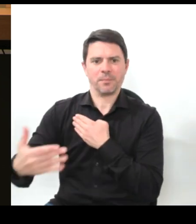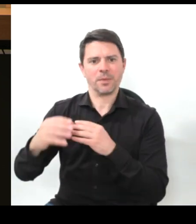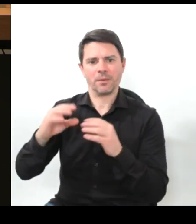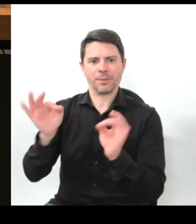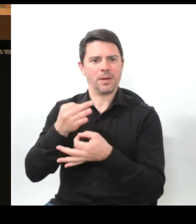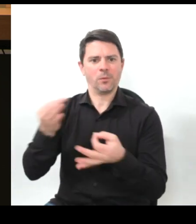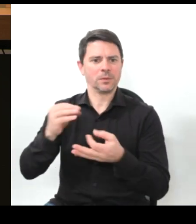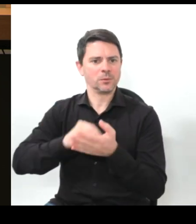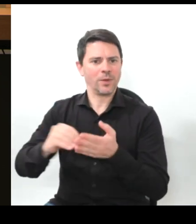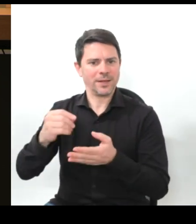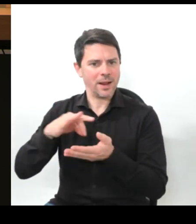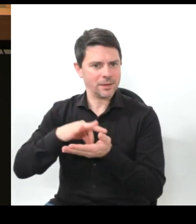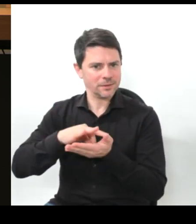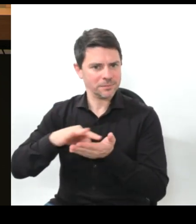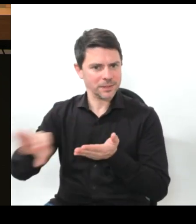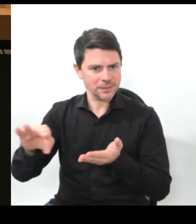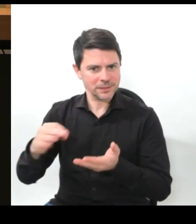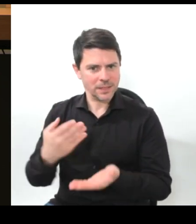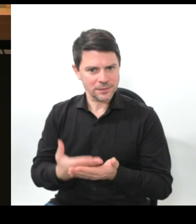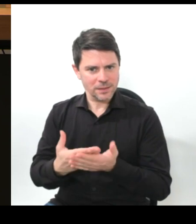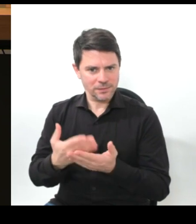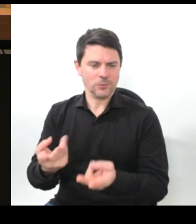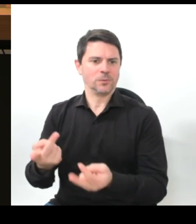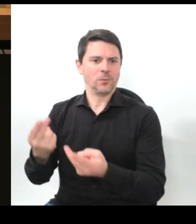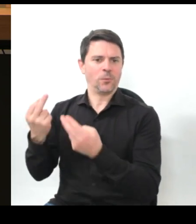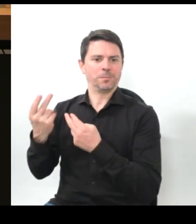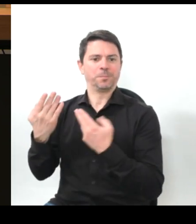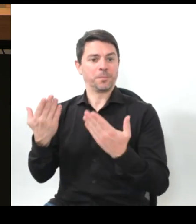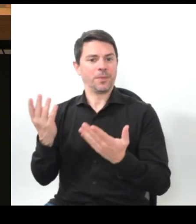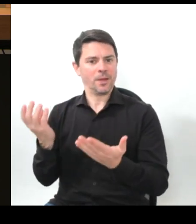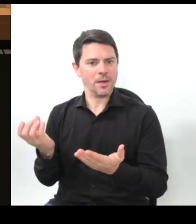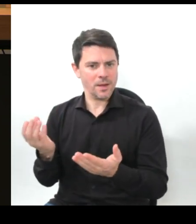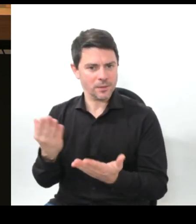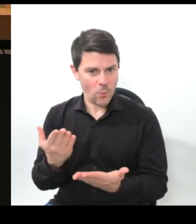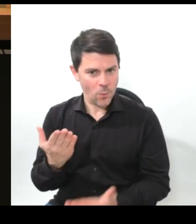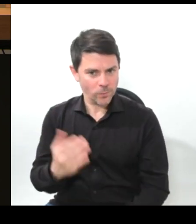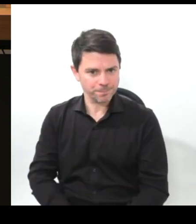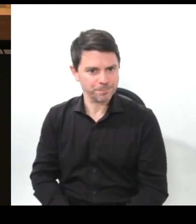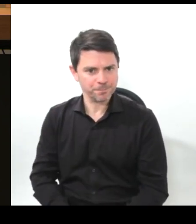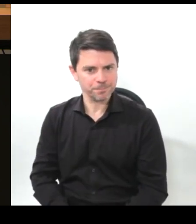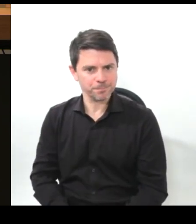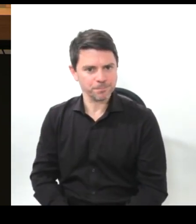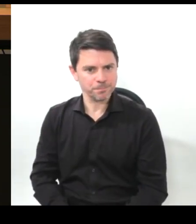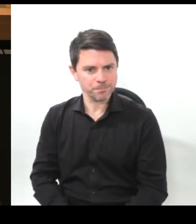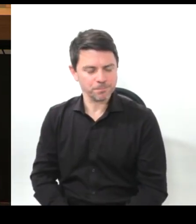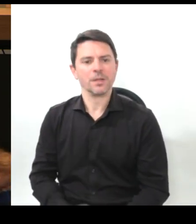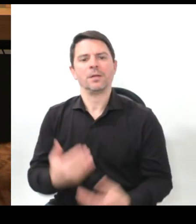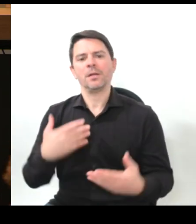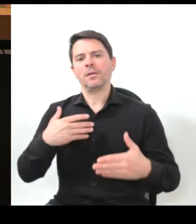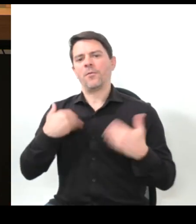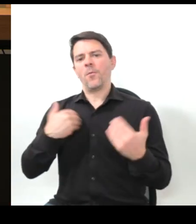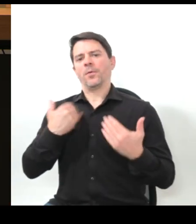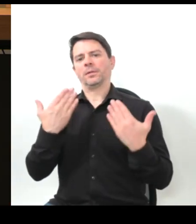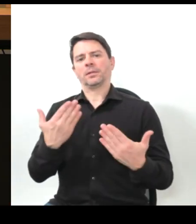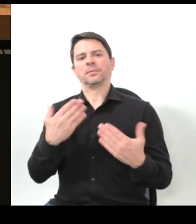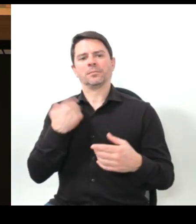Abschließend möchte ich im Namen meinen Fraktion danken allen, die mitgewirkt haben, dass wir die Schulgeldfreiheit realisieren